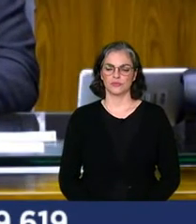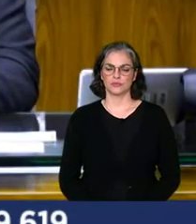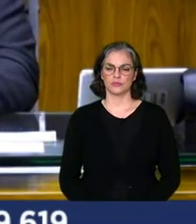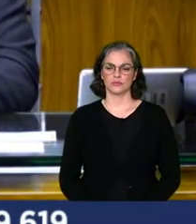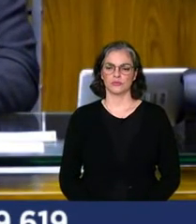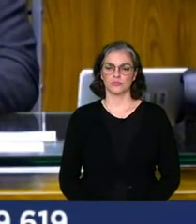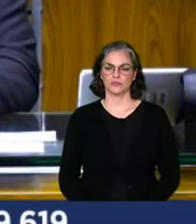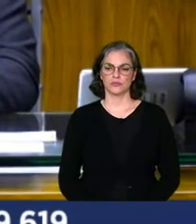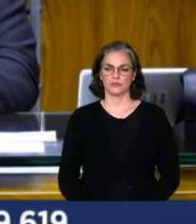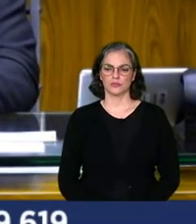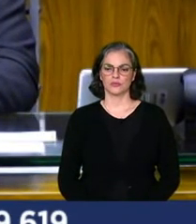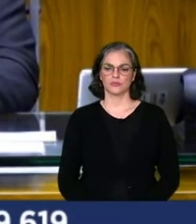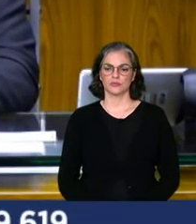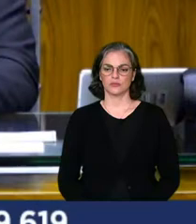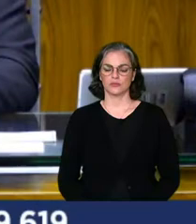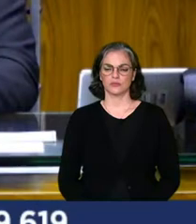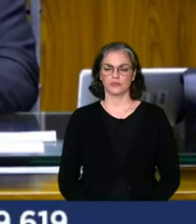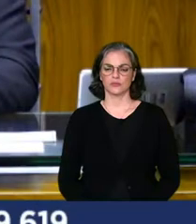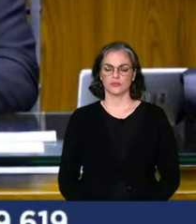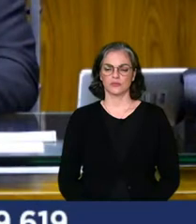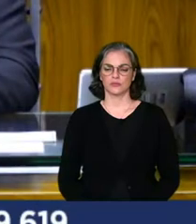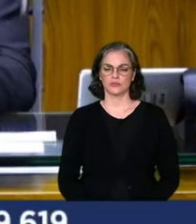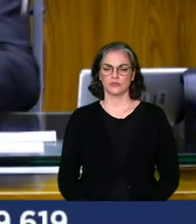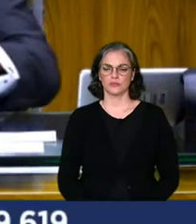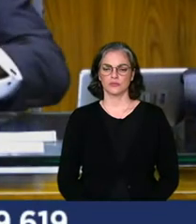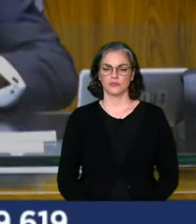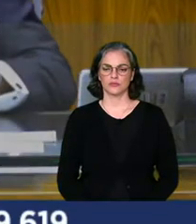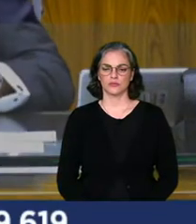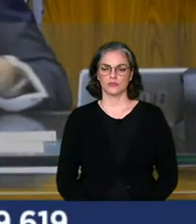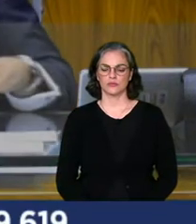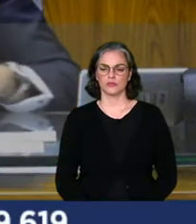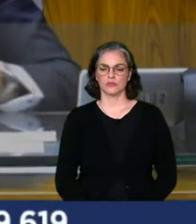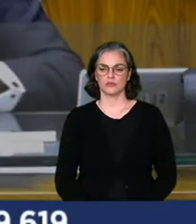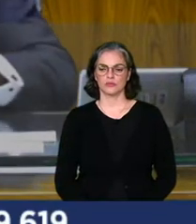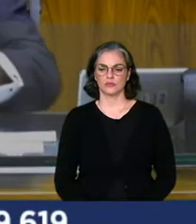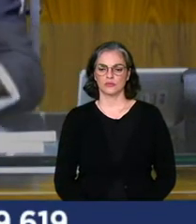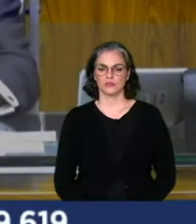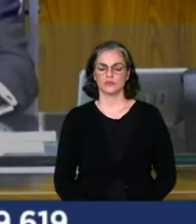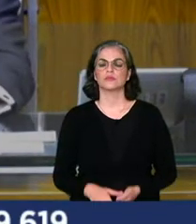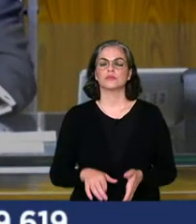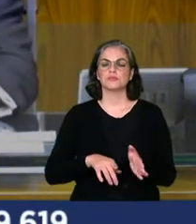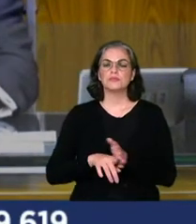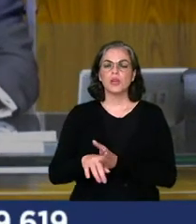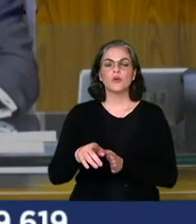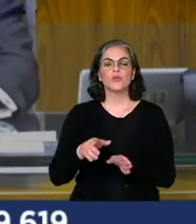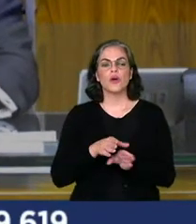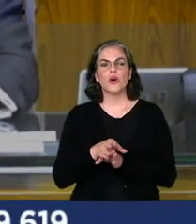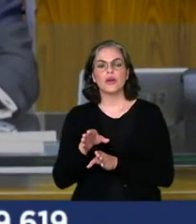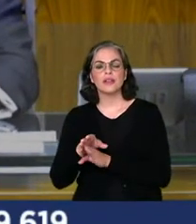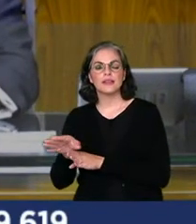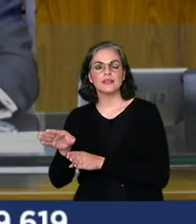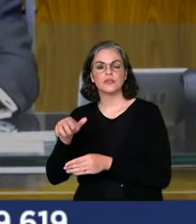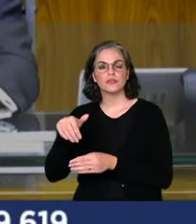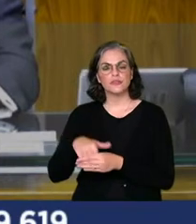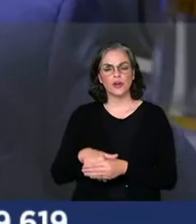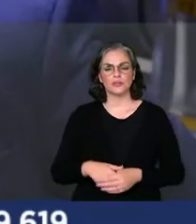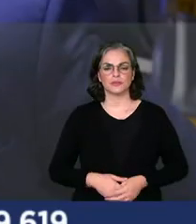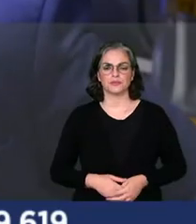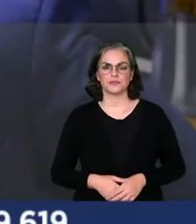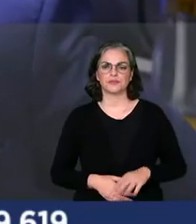ESSA POSSIBILIDADE. -- [PRESIDENTE]: ORIENTAÇÃO DE BANCADA. COMO ORIENTA O PROGRESSISTAS E MAIORIA? -- [DEPUTADO]: VOTAMOS